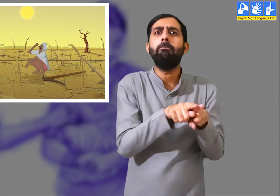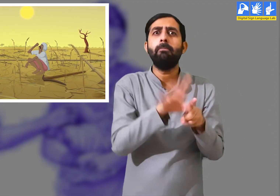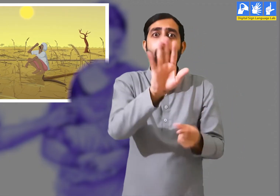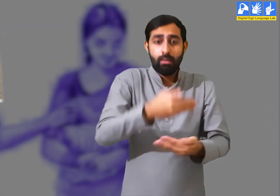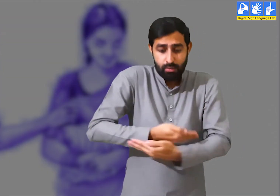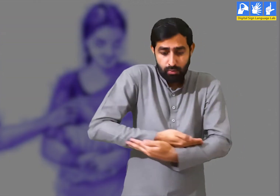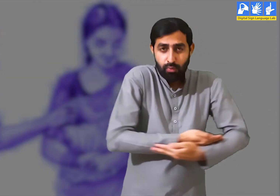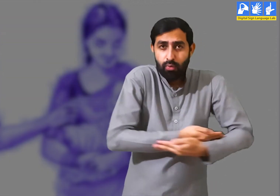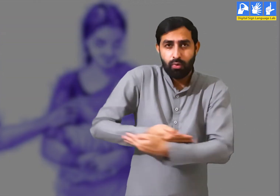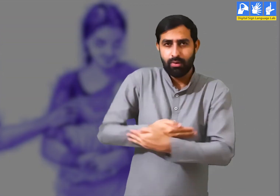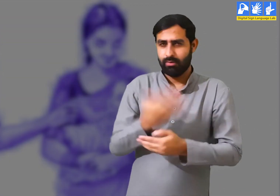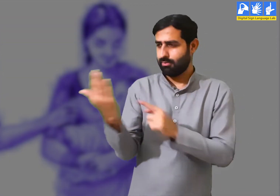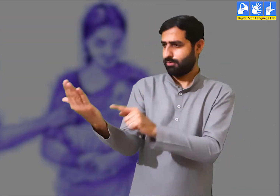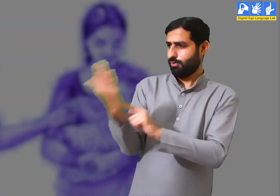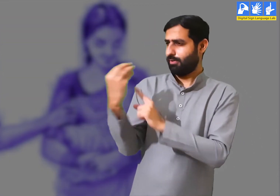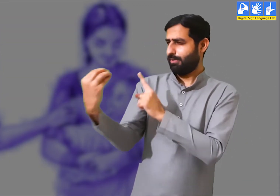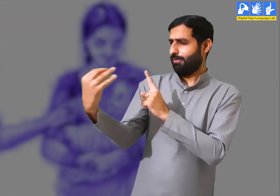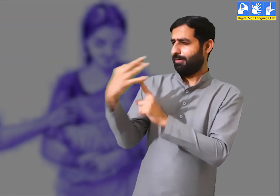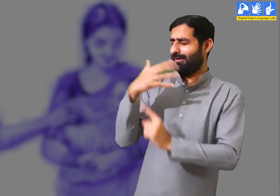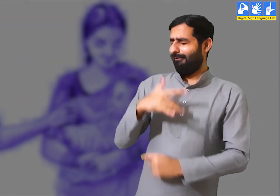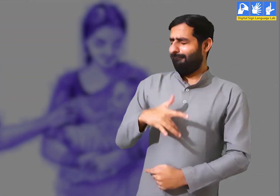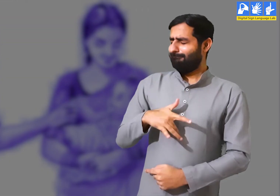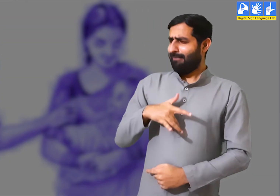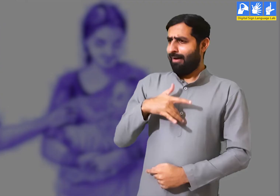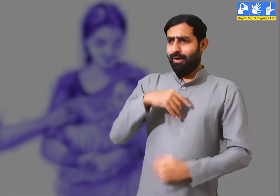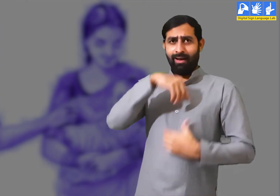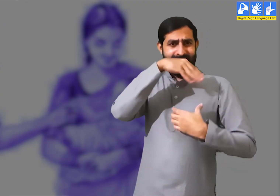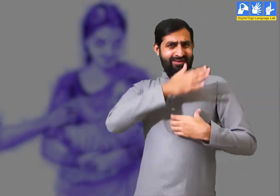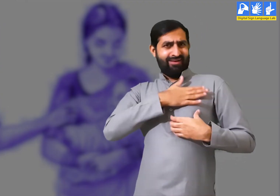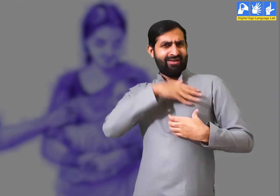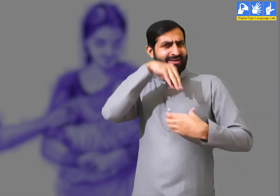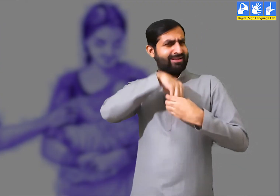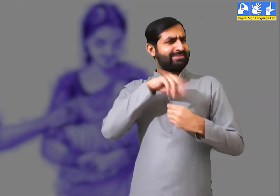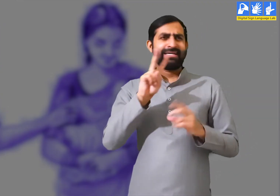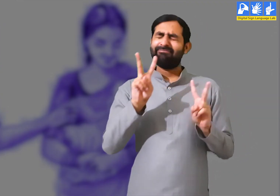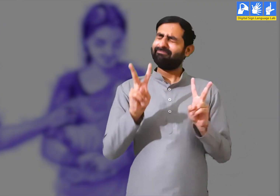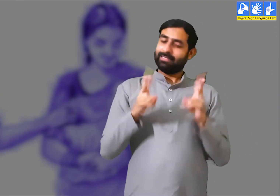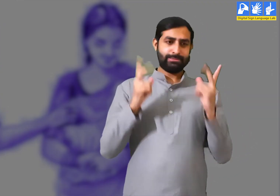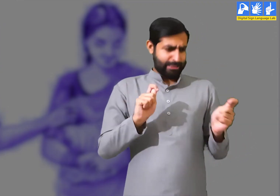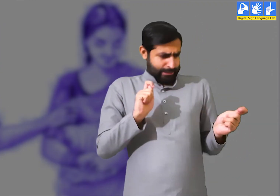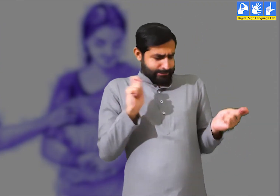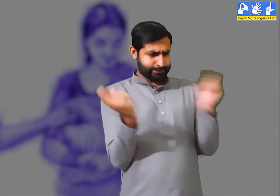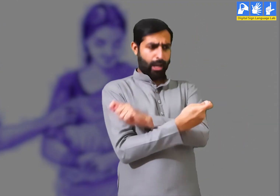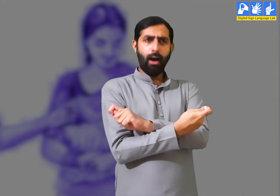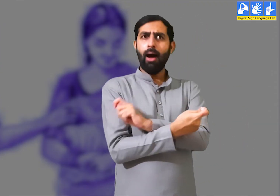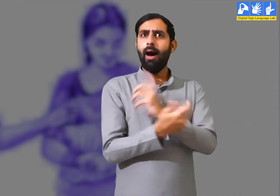पर तुम्हारी एक झलक से ही मेरे ह्रदय में अद्भुत परिवर्तन आ गया।